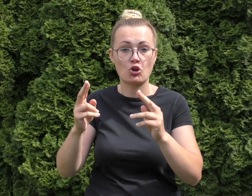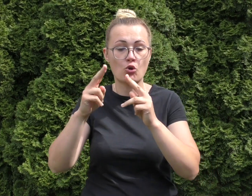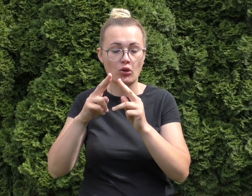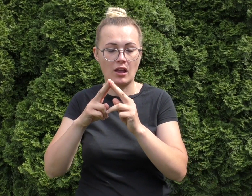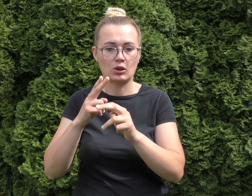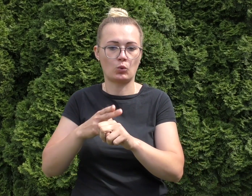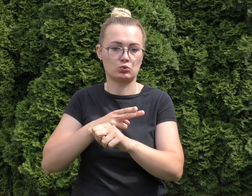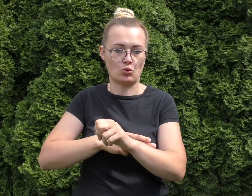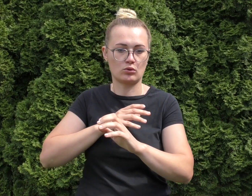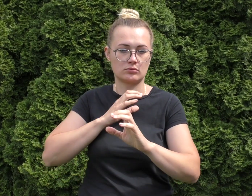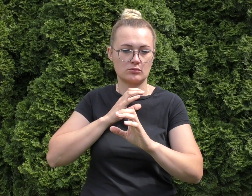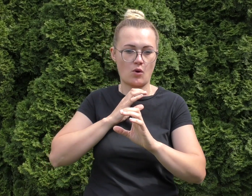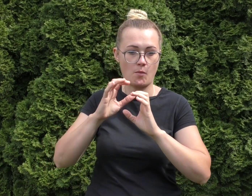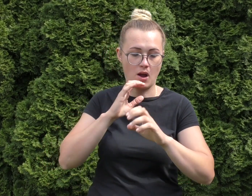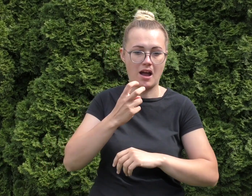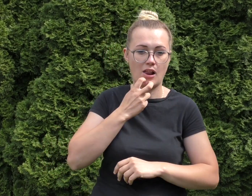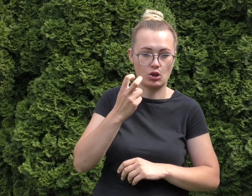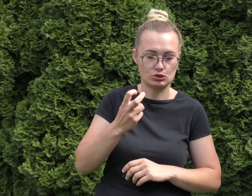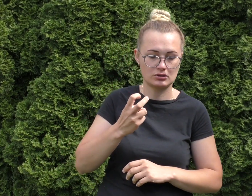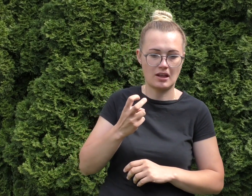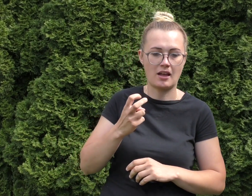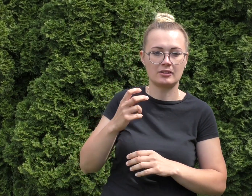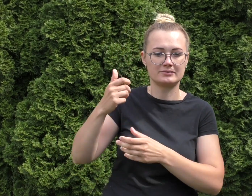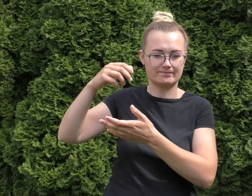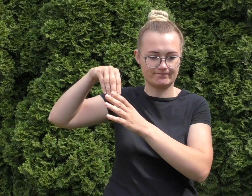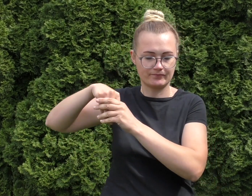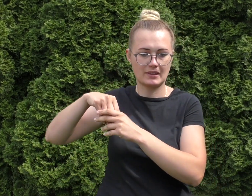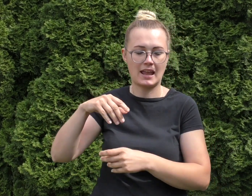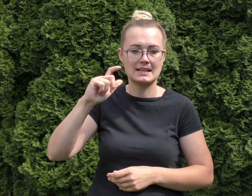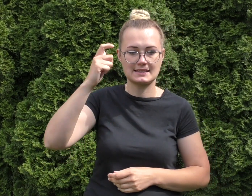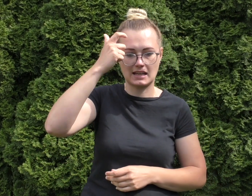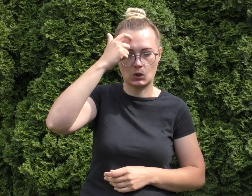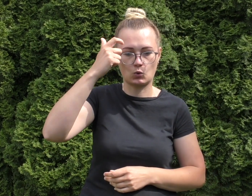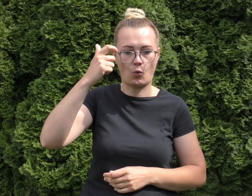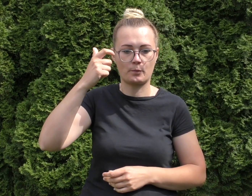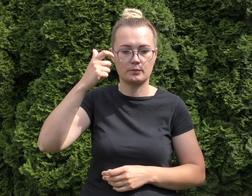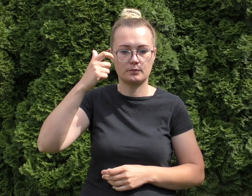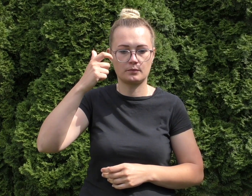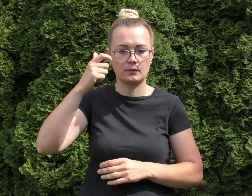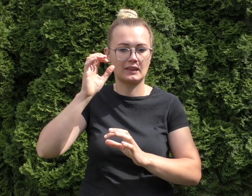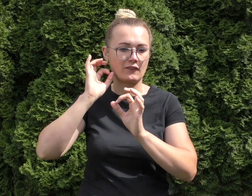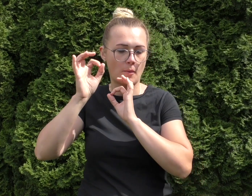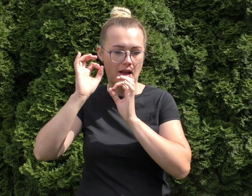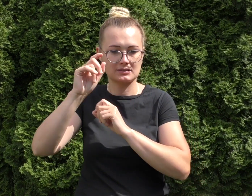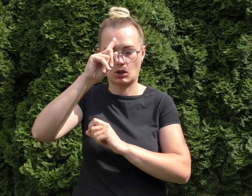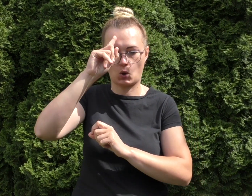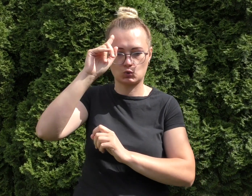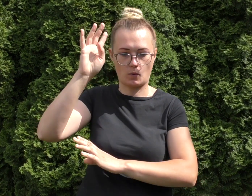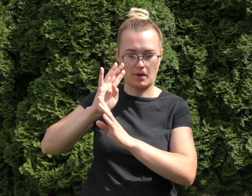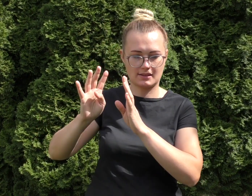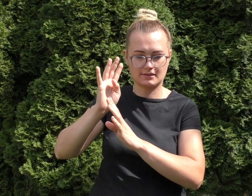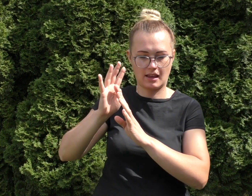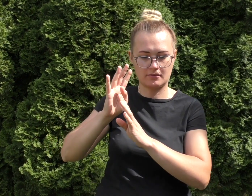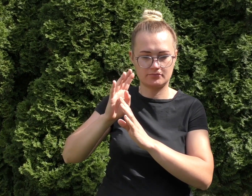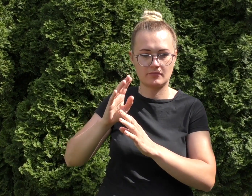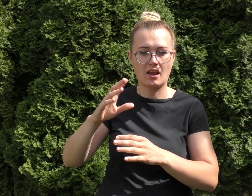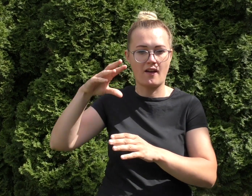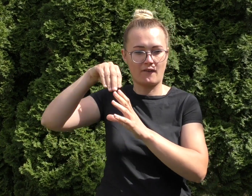Skontaktuj się z Urzędem Komunikacji Elektronicznej - Centrum Informacji Konsumenckiej